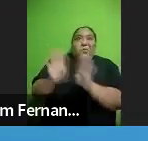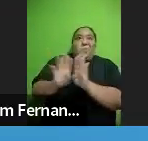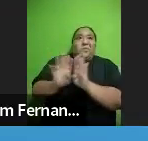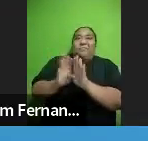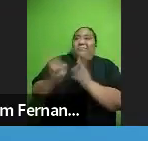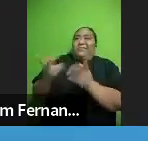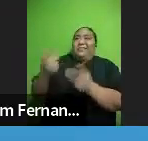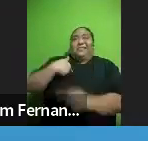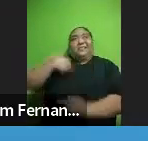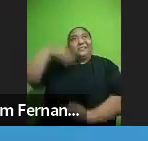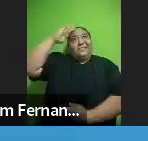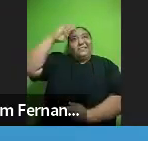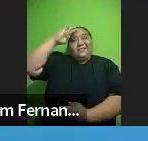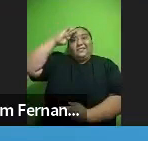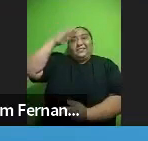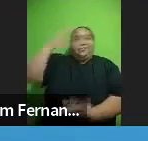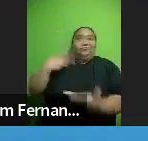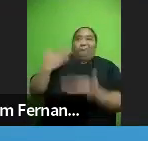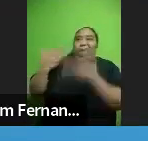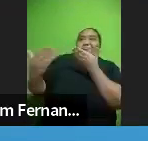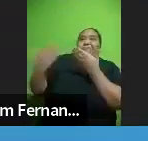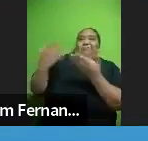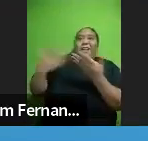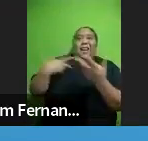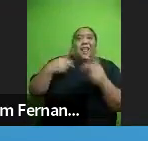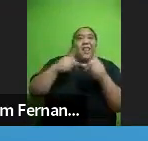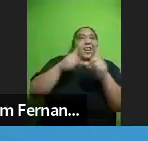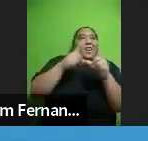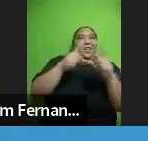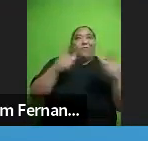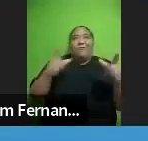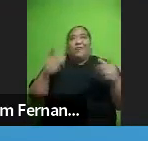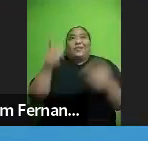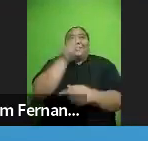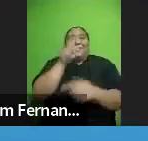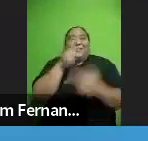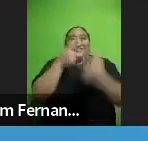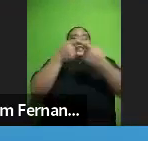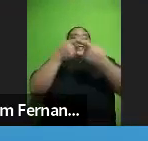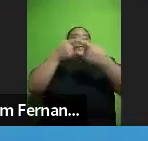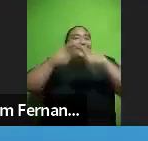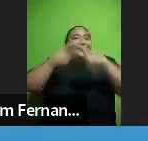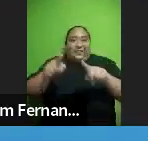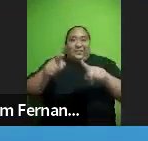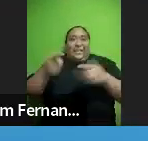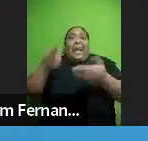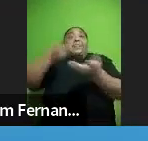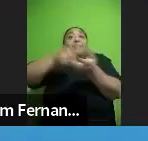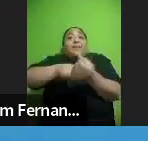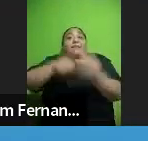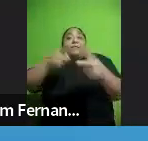entonces era como, pero es que entonces eso no se se acopla a lo que se acopla a lo que estoy pensando en las leguas. Entonces Entonces. Así hubo que buscar